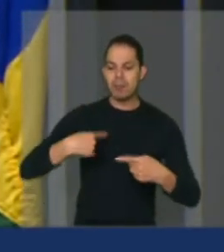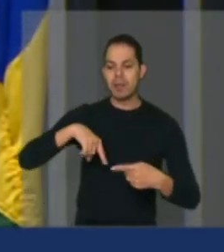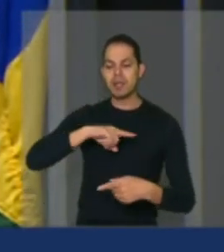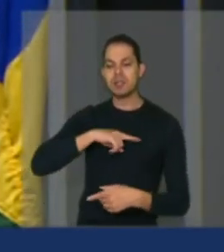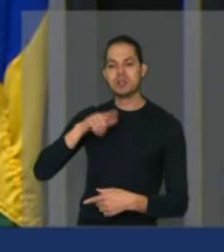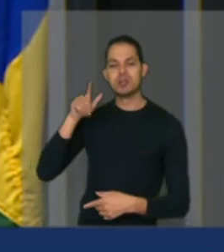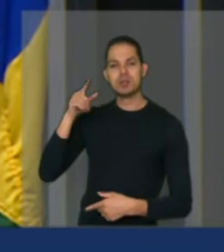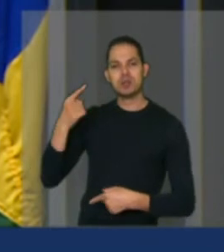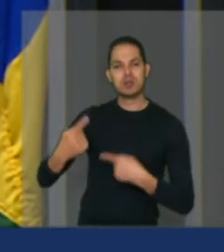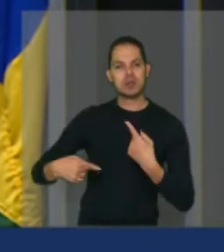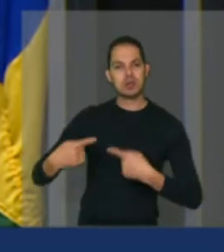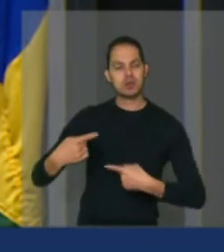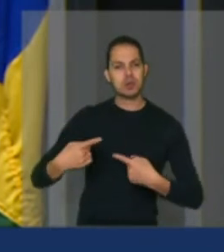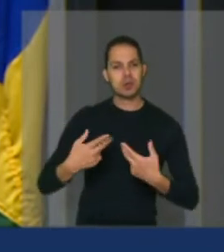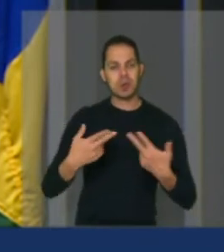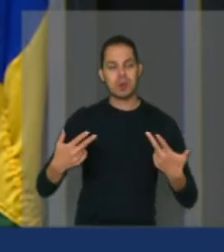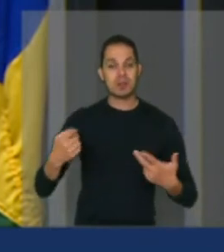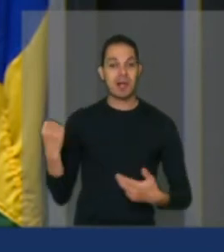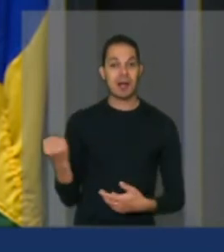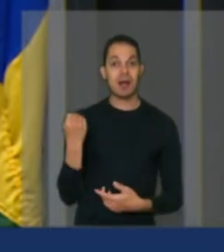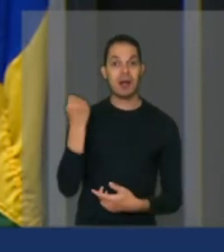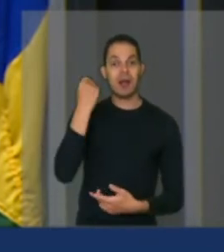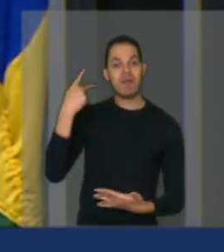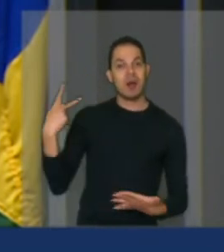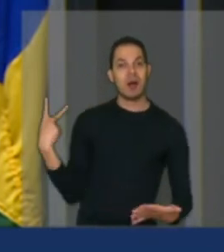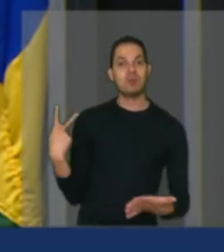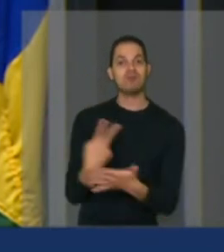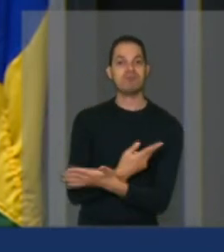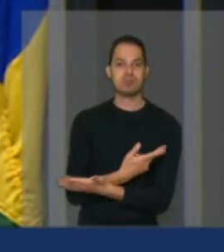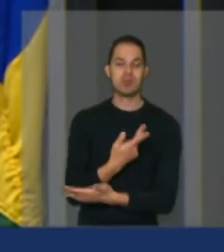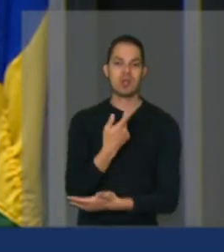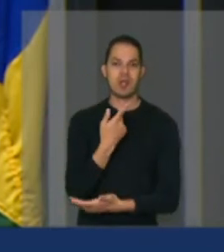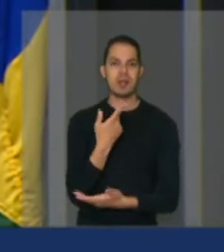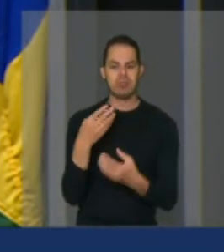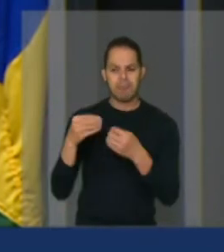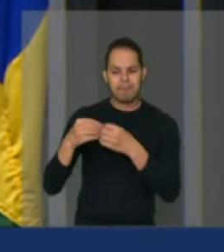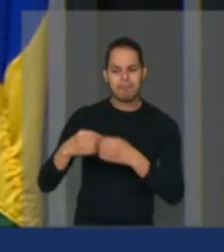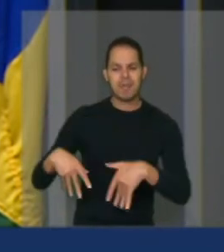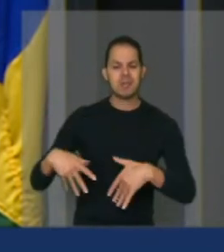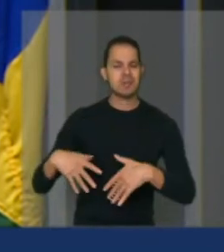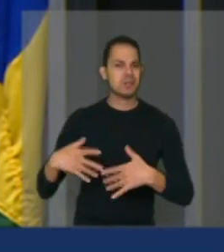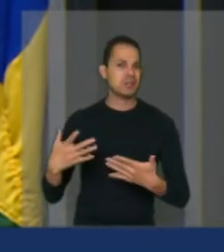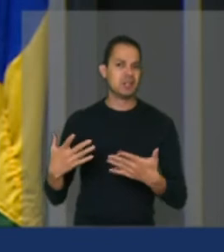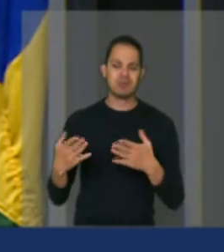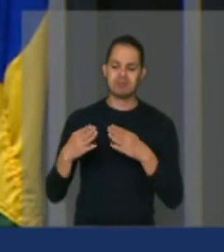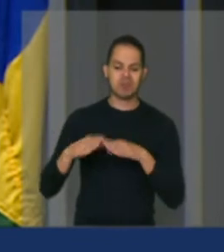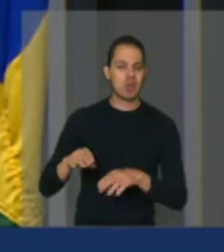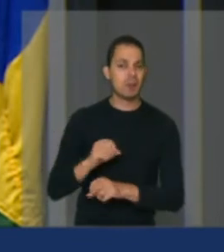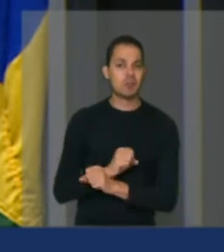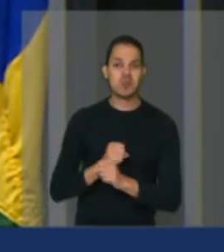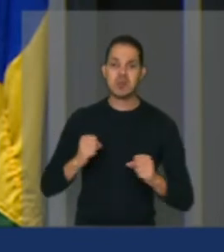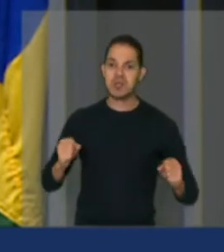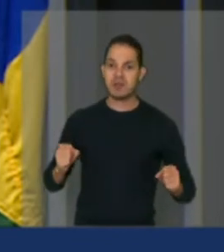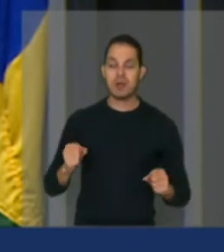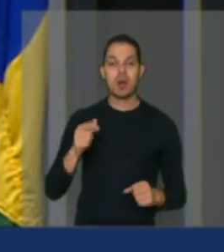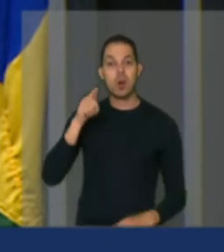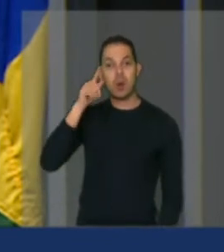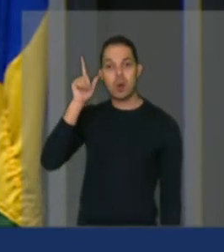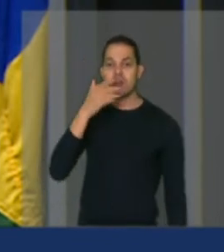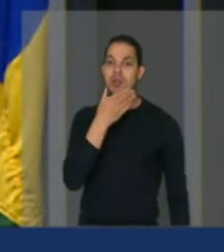GENTE POSSA TRAZER... QUE TEM GERADO, EU POSSO DIZER DANOS QUASE QUE IRREPARÁVEIS NA NOSSA SOCIEDADE. ONTEM FOI O LUCAS, ESPERO QUE NÃO SEJA NENHUM DE NÓS OU NENHUM DE